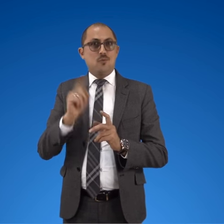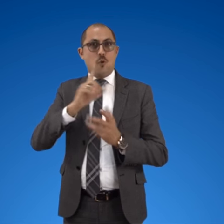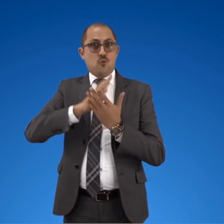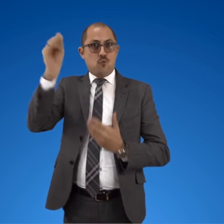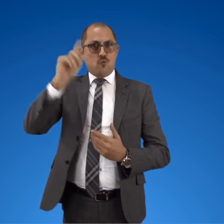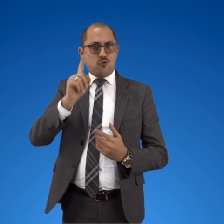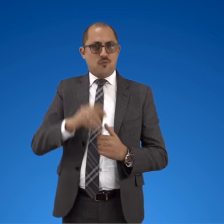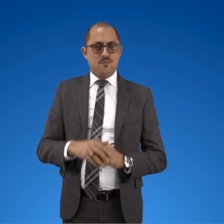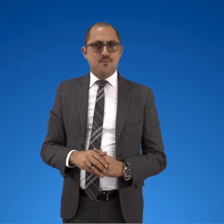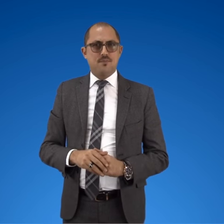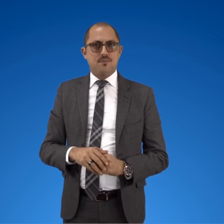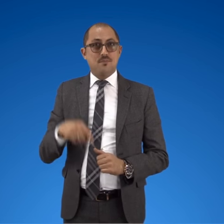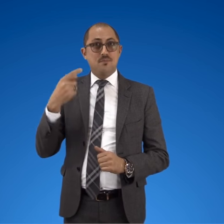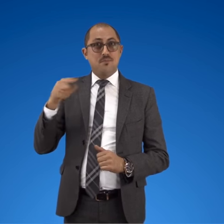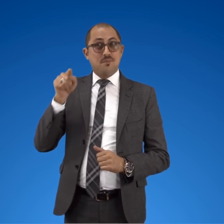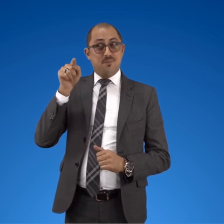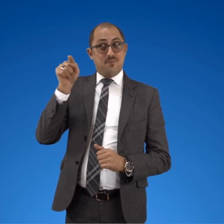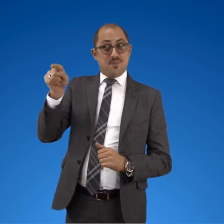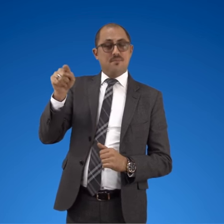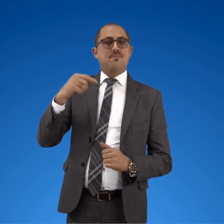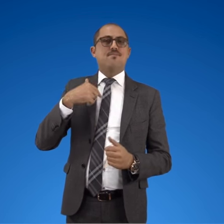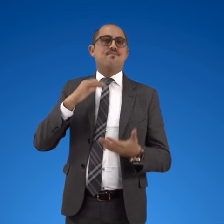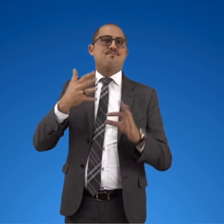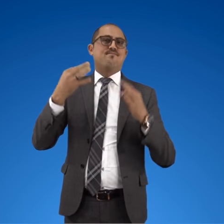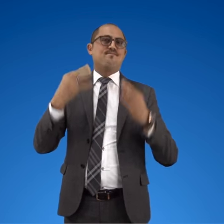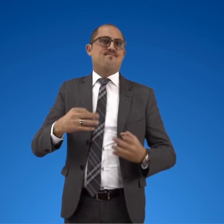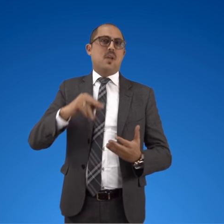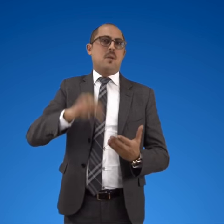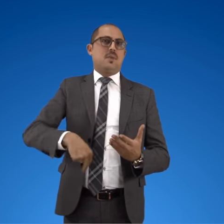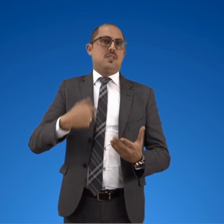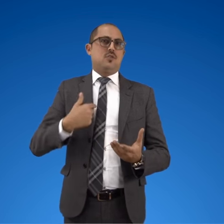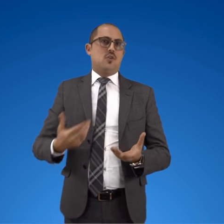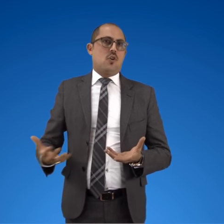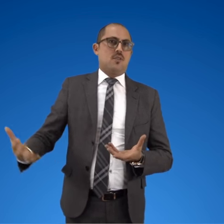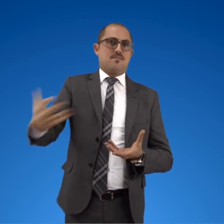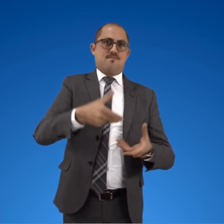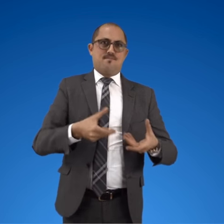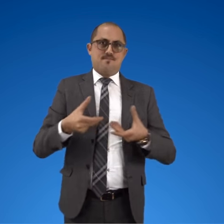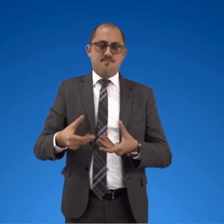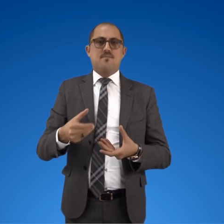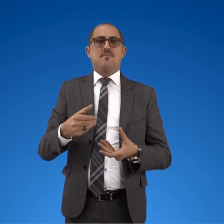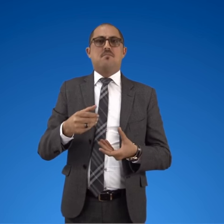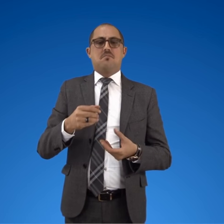per questo abbiamo deciso raccogliere la petizione e mando i documenti al